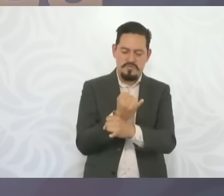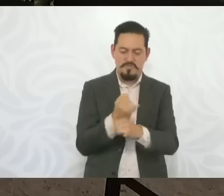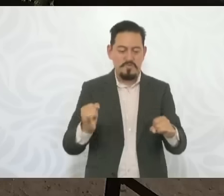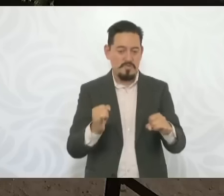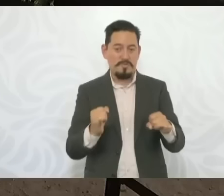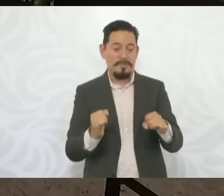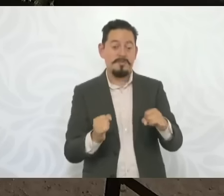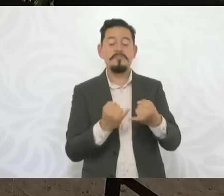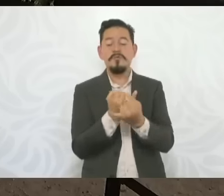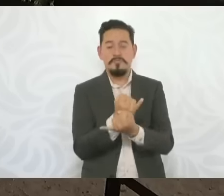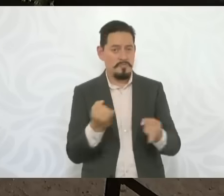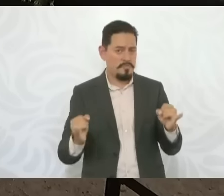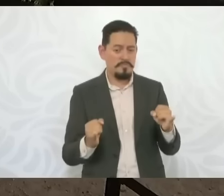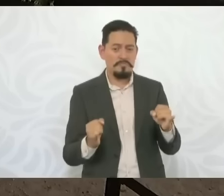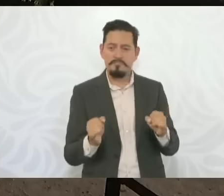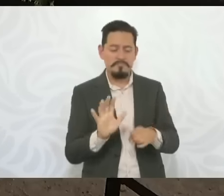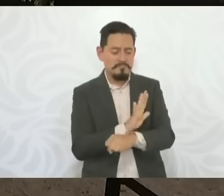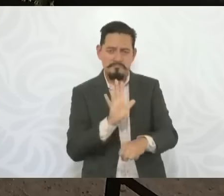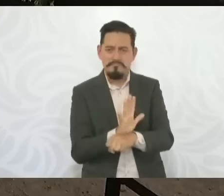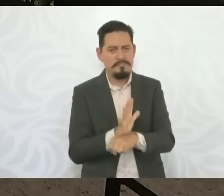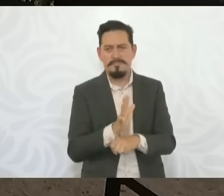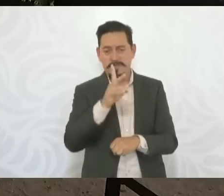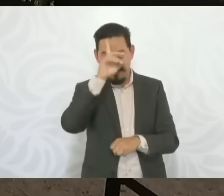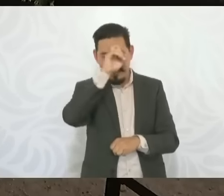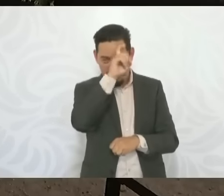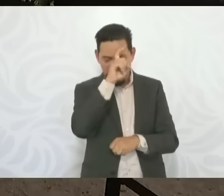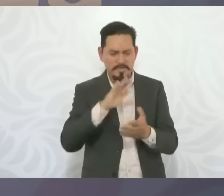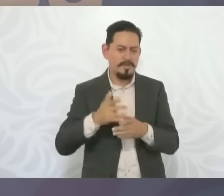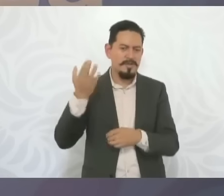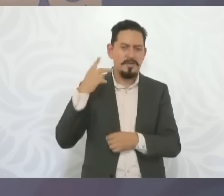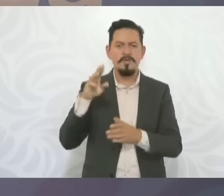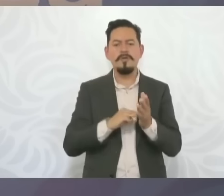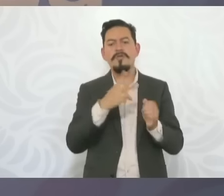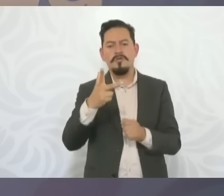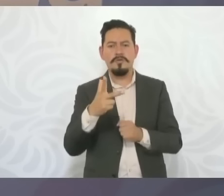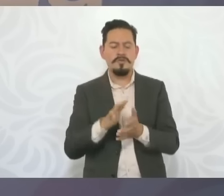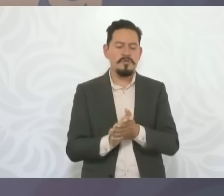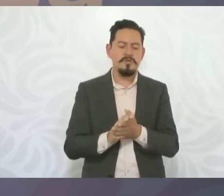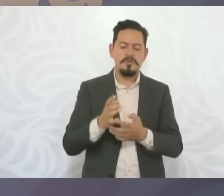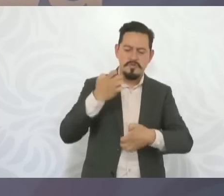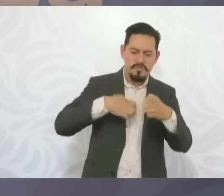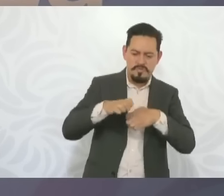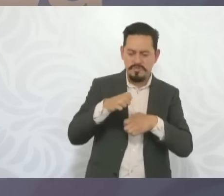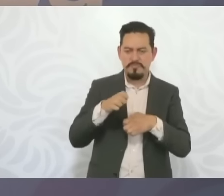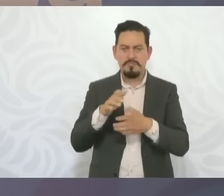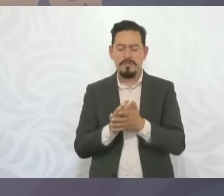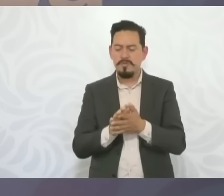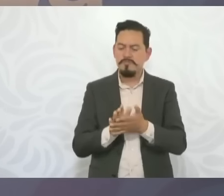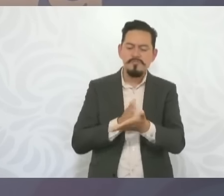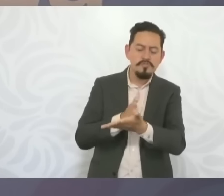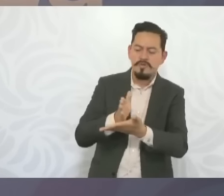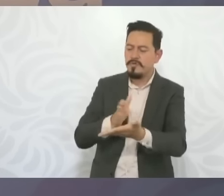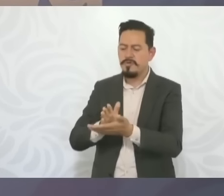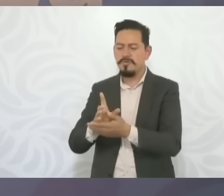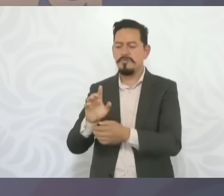Entre 2012 y 2018, la inversión pública en exploración y producción de crudo disminuyó 55%.